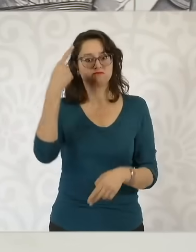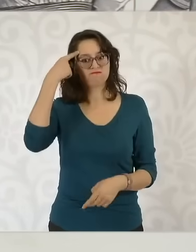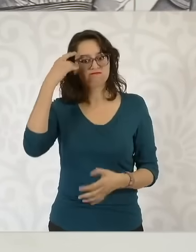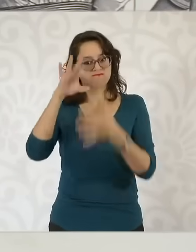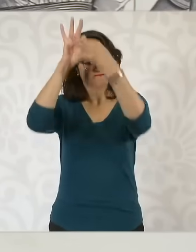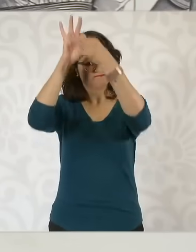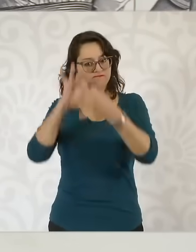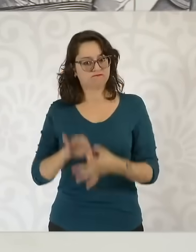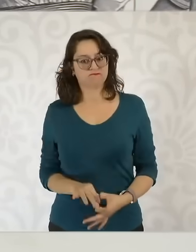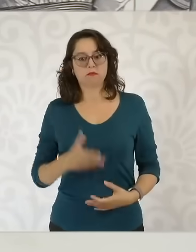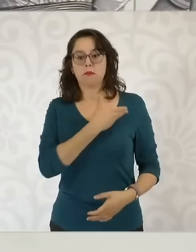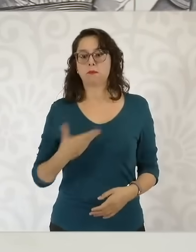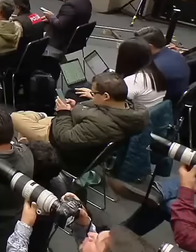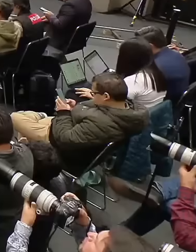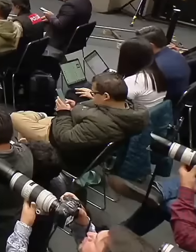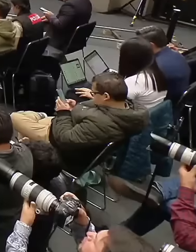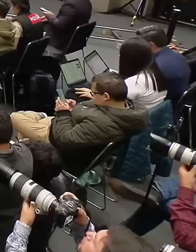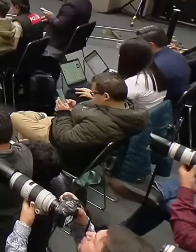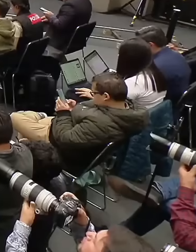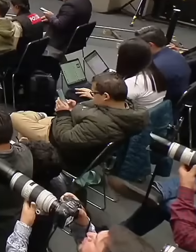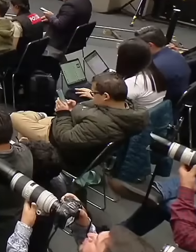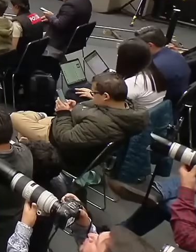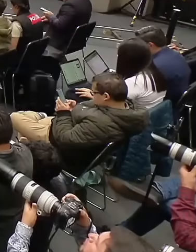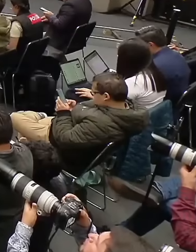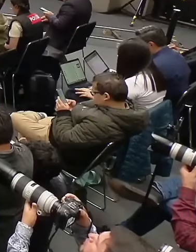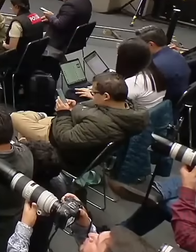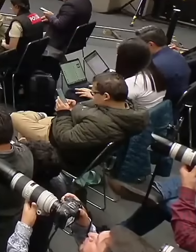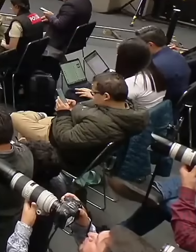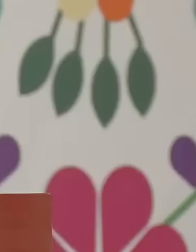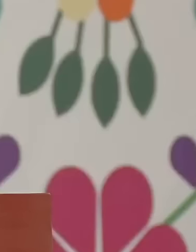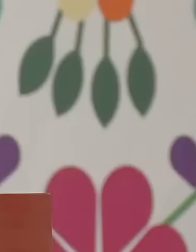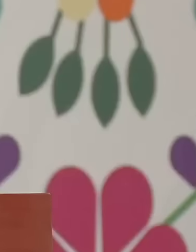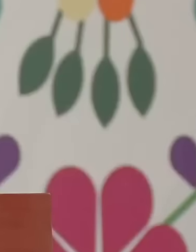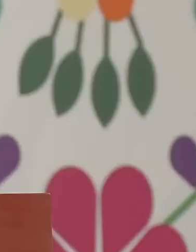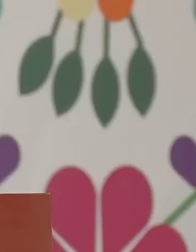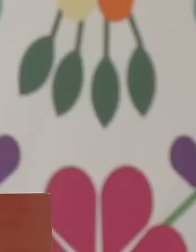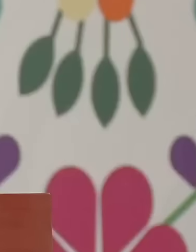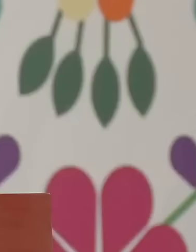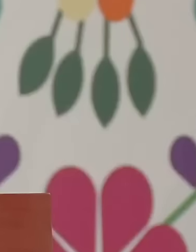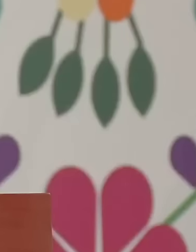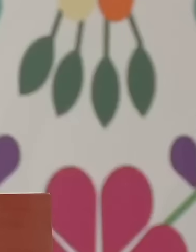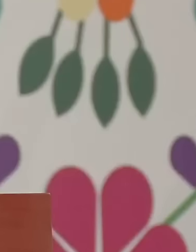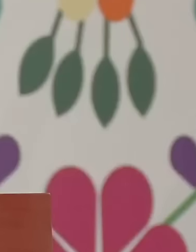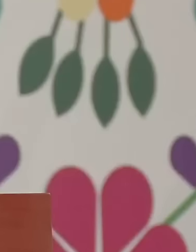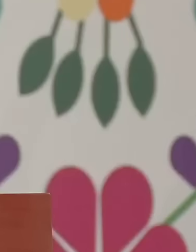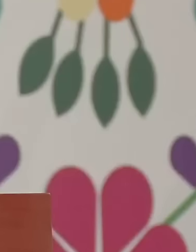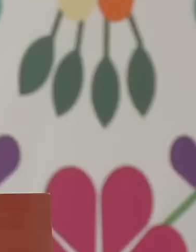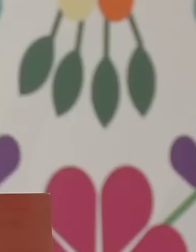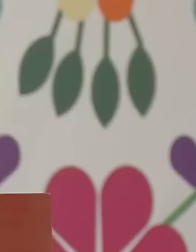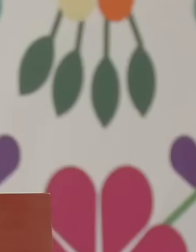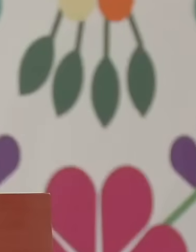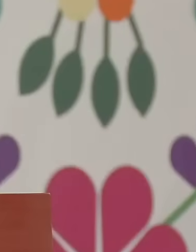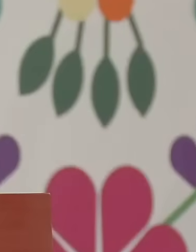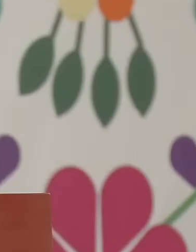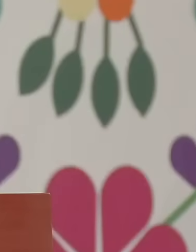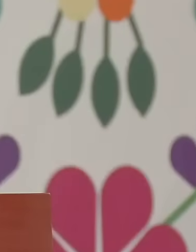de nuestra presidenta frente a diversos temas que son particularmente importantes para México,